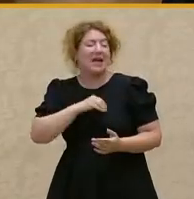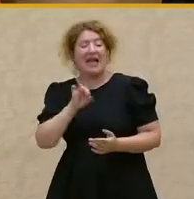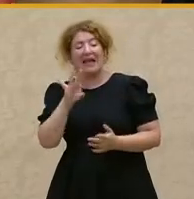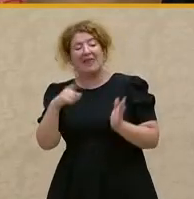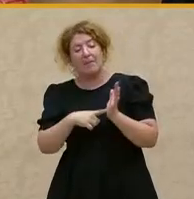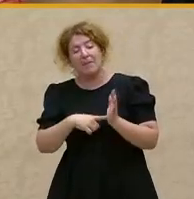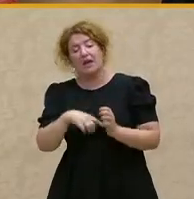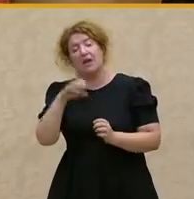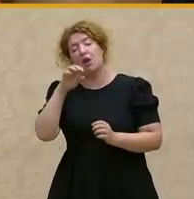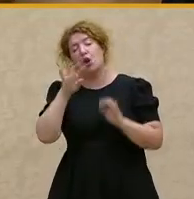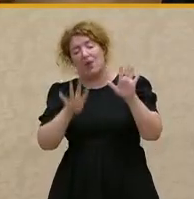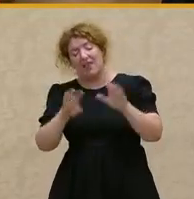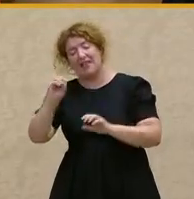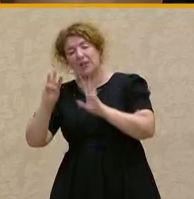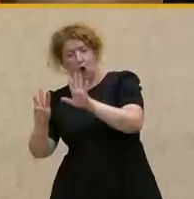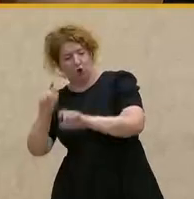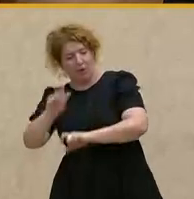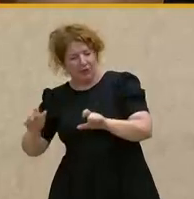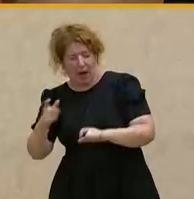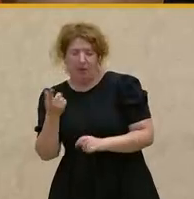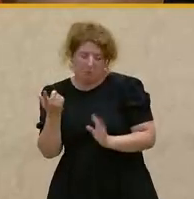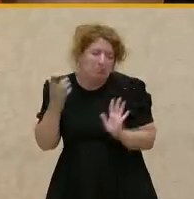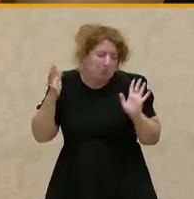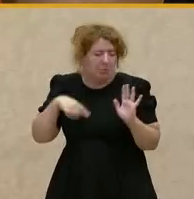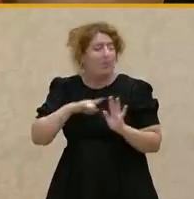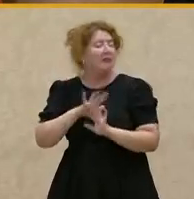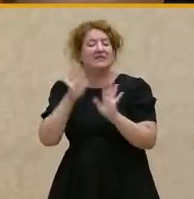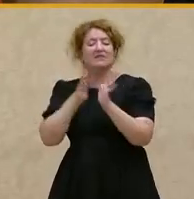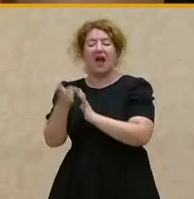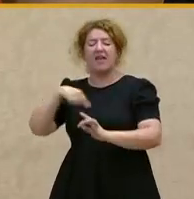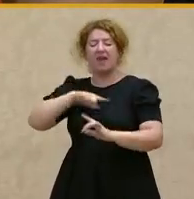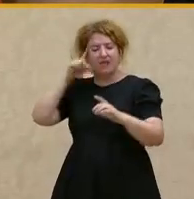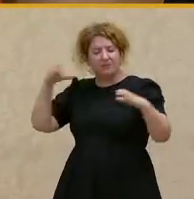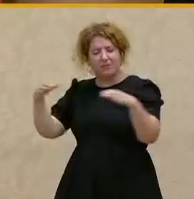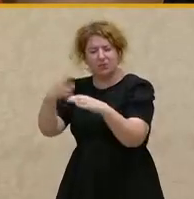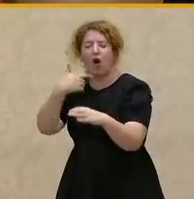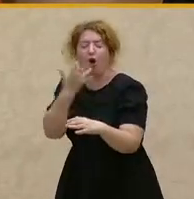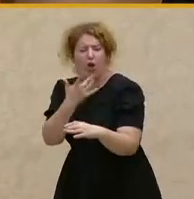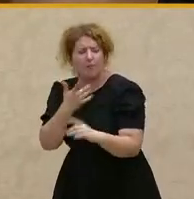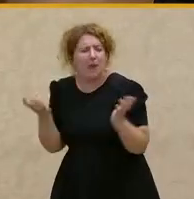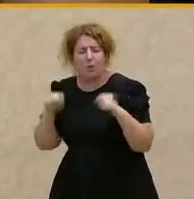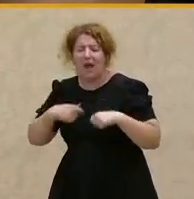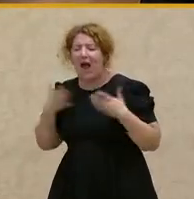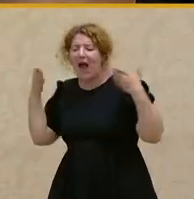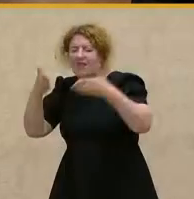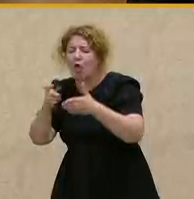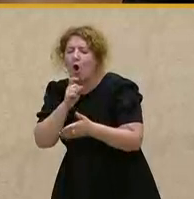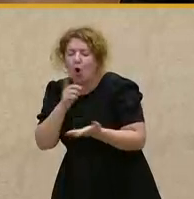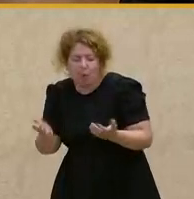personas. Tenemos la población identificada. ¿Cómo podemos atenderlas? Depende del grado